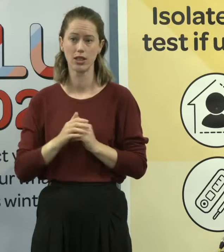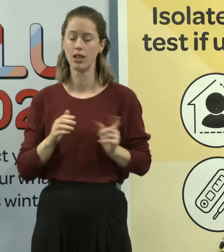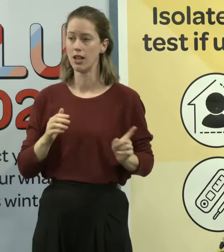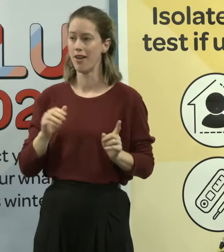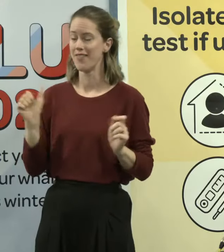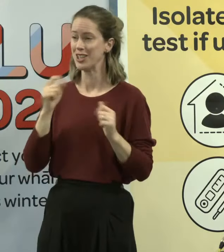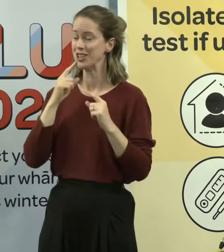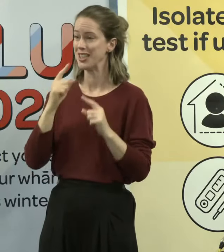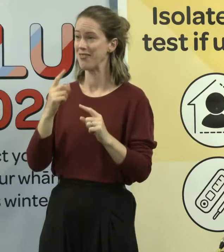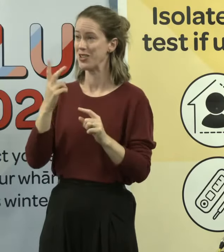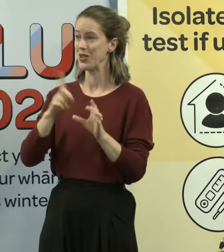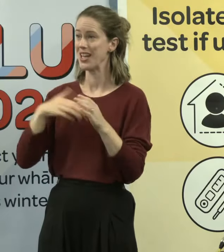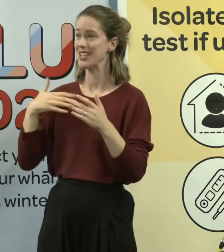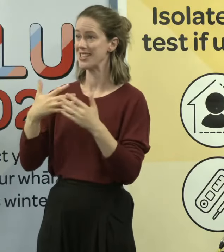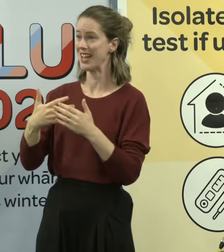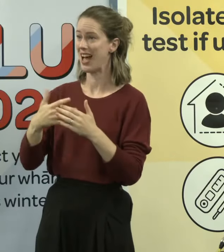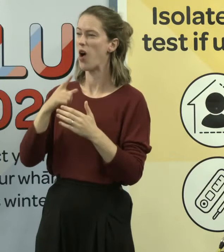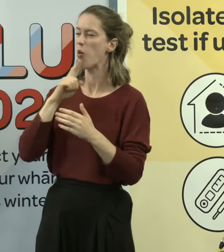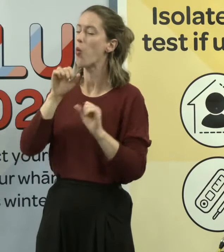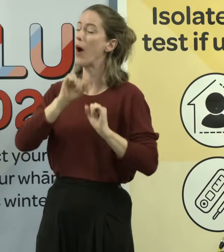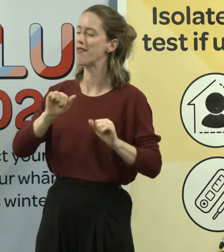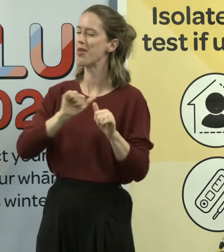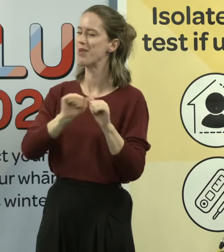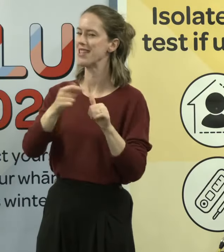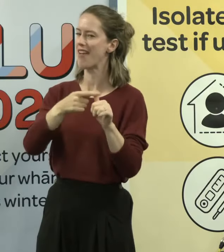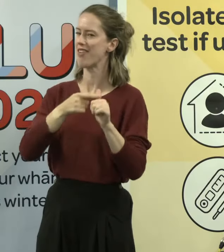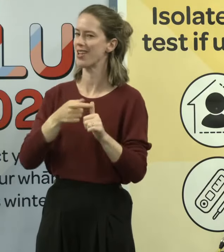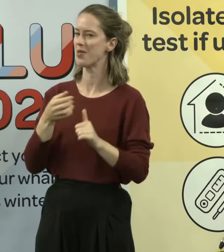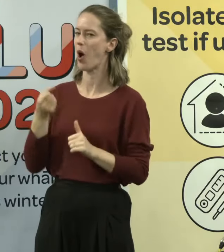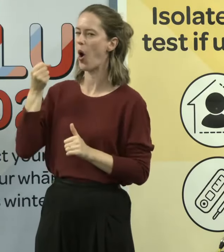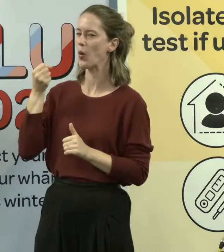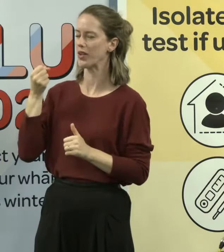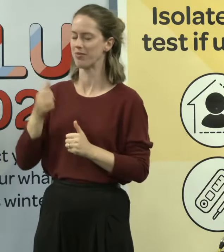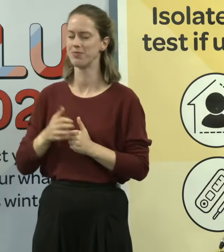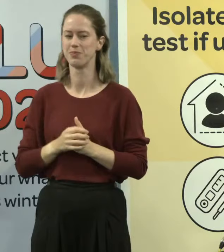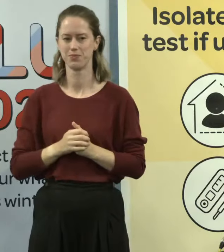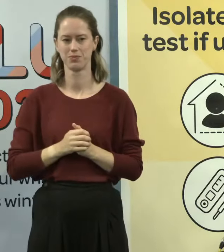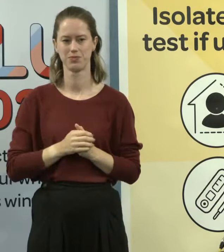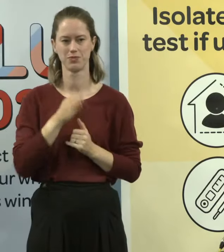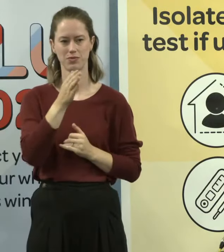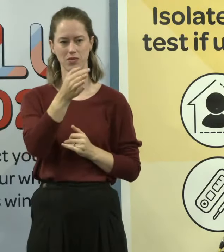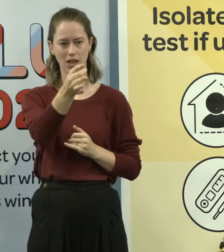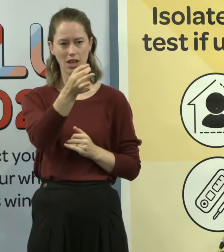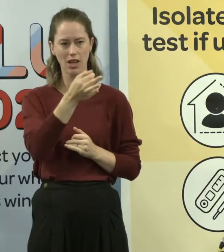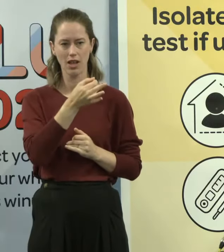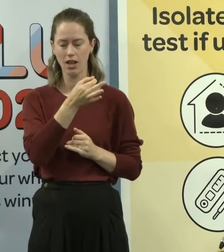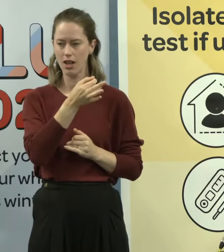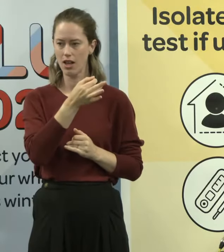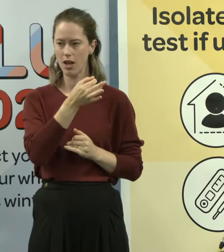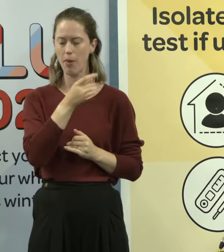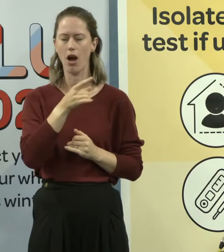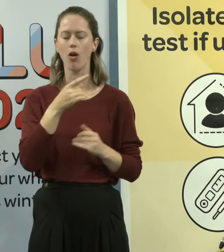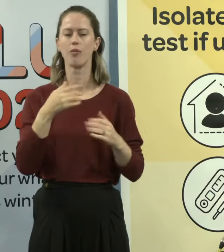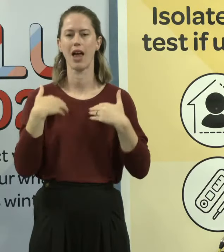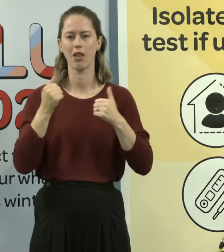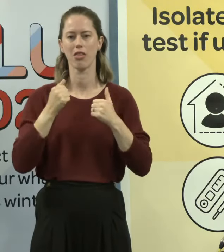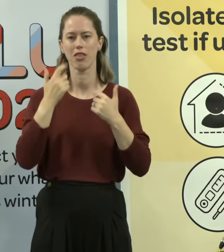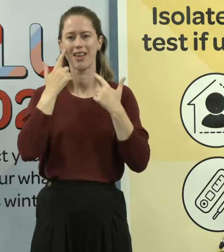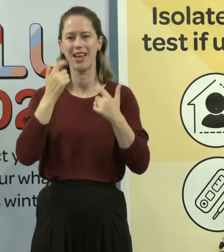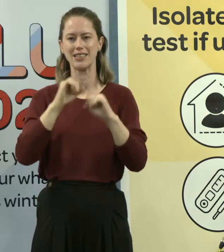tohutohu katahi ka rere na roto i nga tohutohu ki te Rnanga Minita. Kaore au e pai ki te whakapae tuarua.